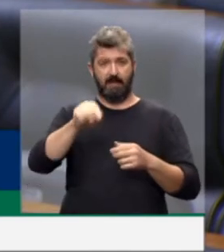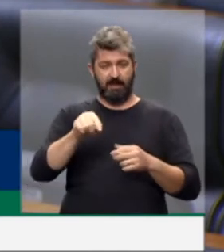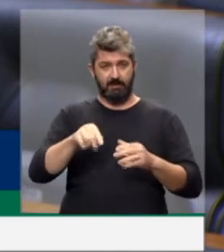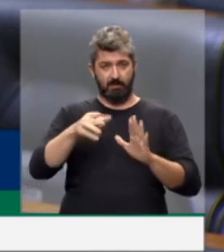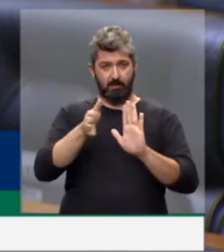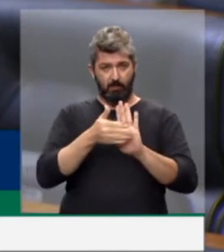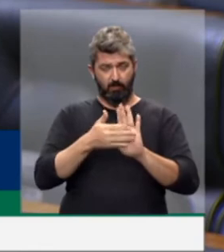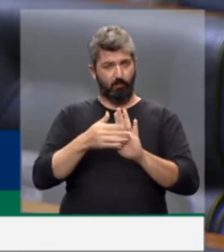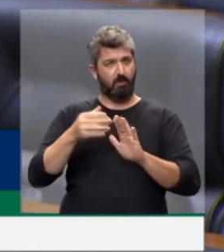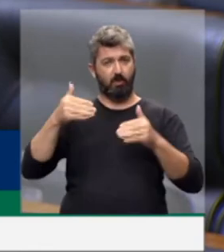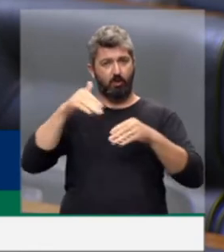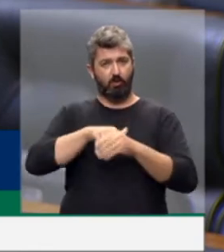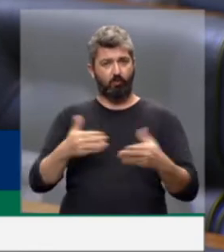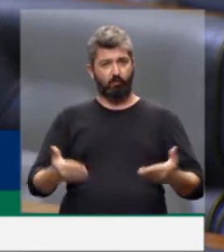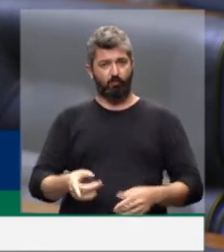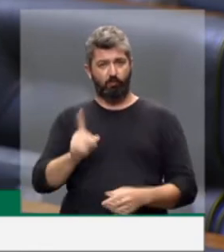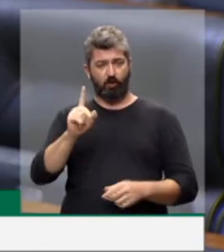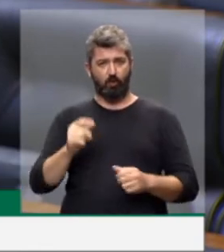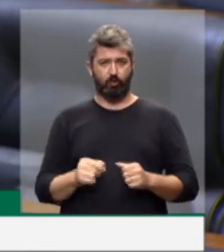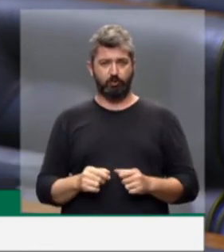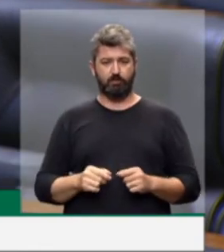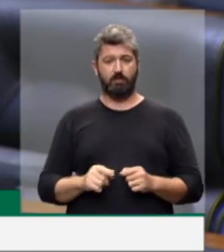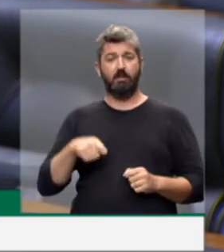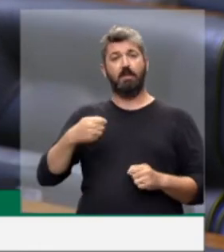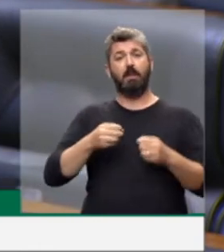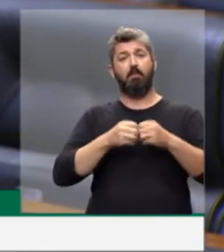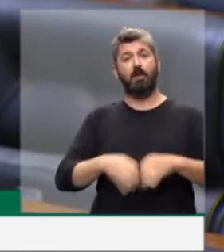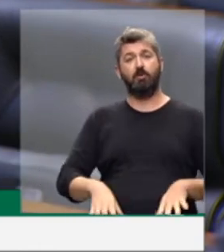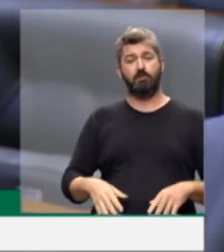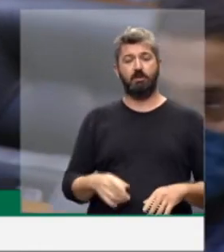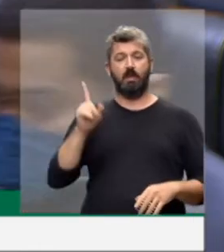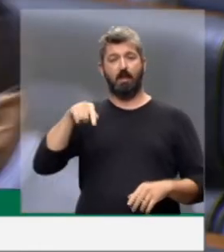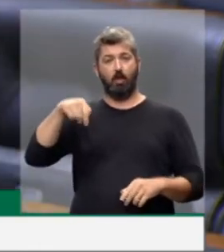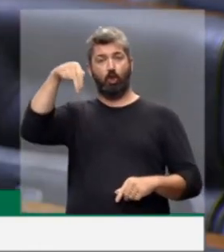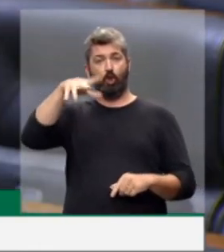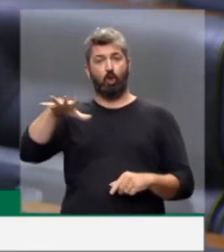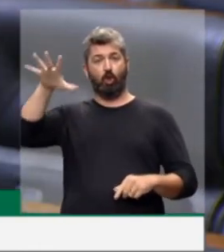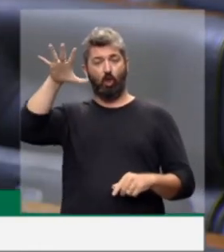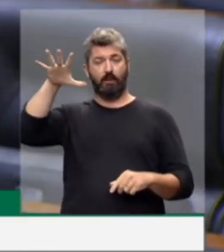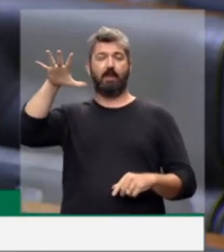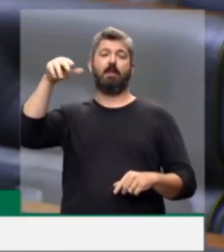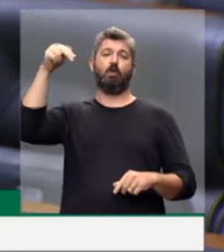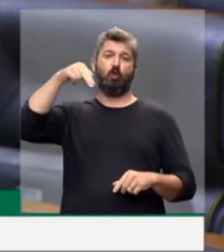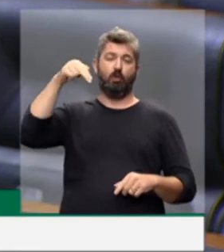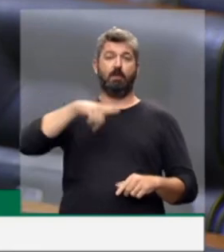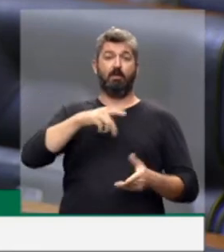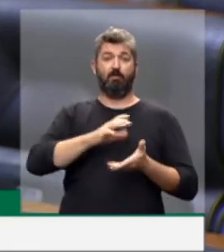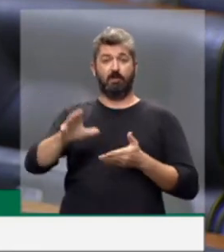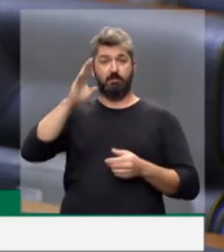VAMOS PASSAR VERGONHA. PRECISO QUE ESSA MATÉRIA SEJA MELHOR DISCUTIDA, PEDIMOS A RETIRADA DESSA MATÉRIA E O MAIS PREJUDICADO, SENHOR PRESIDENTE, VAI SER O NORTE E